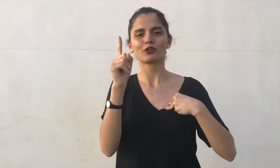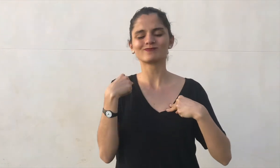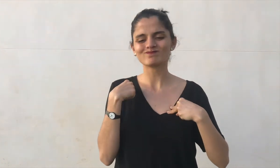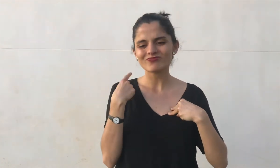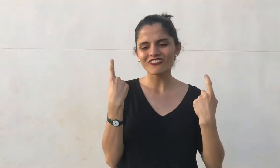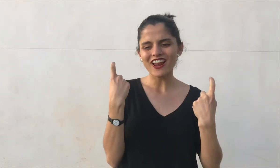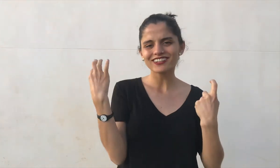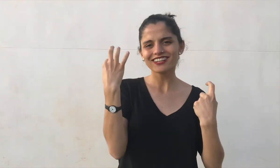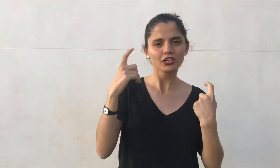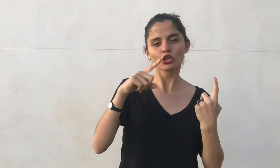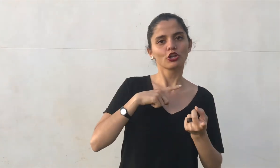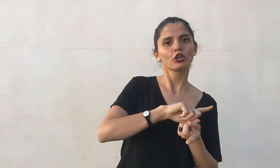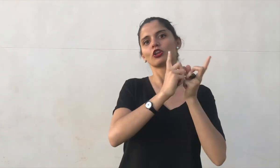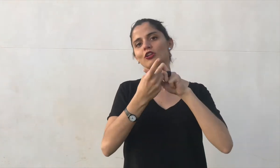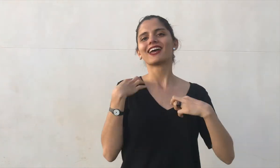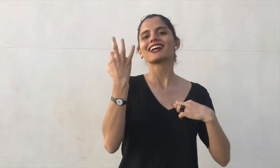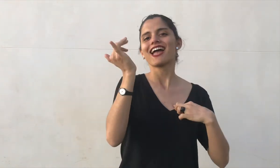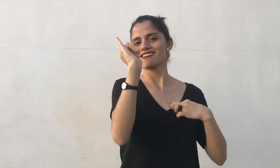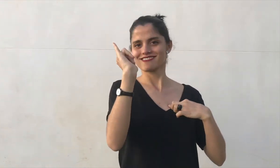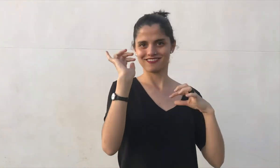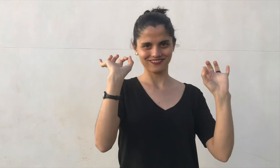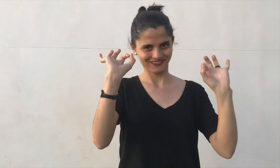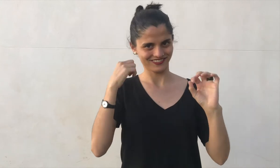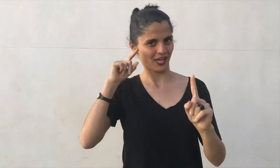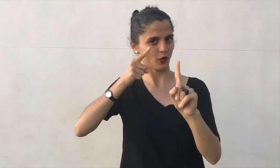Que no reflexionen sobre la sordera desde la carencia, sino desde la ganancia.